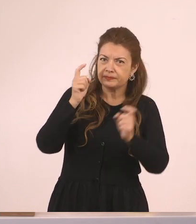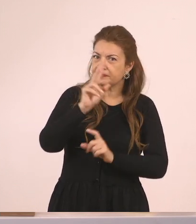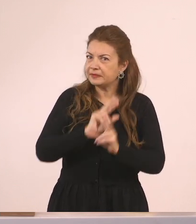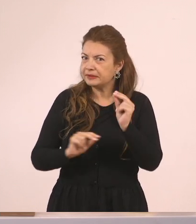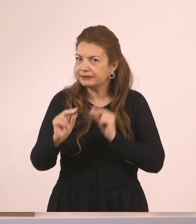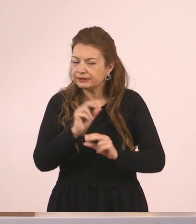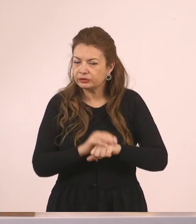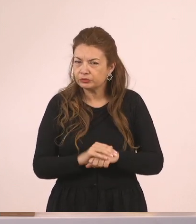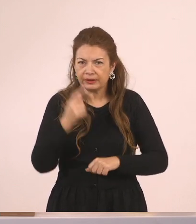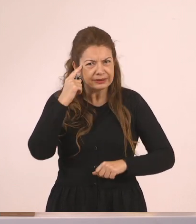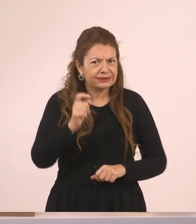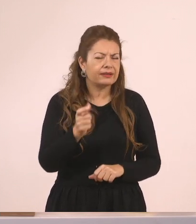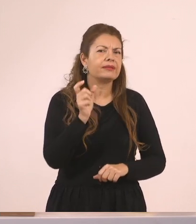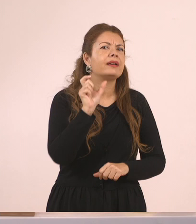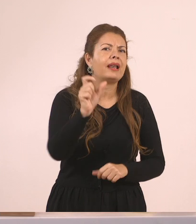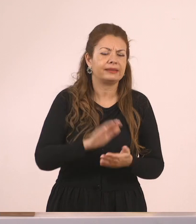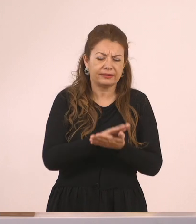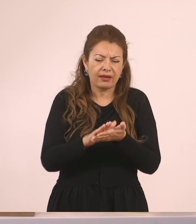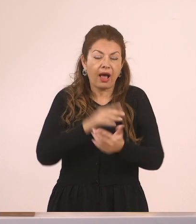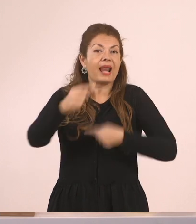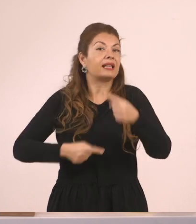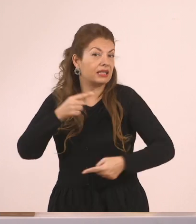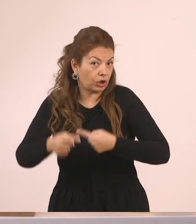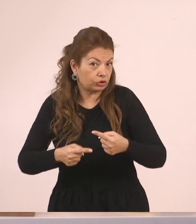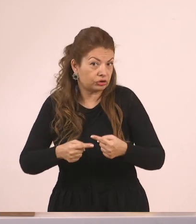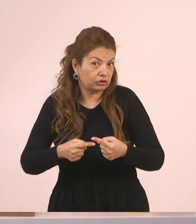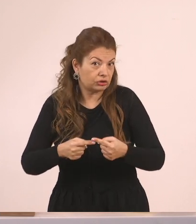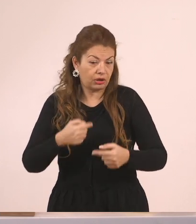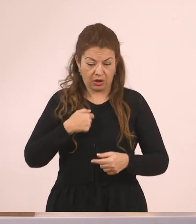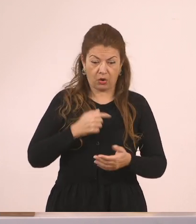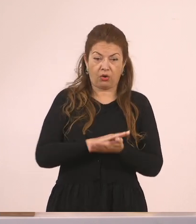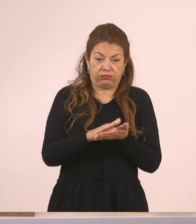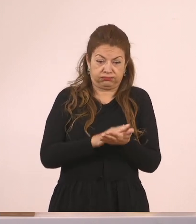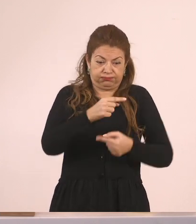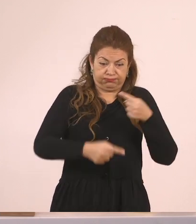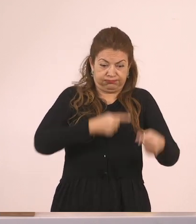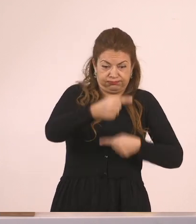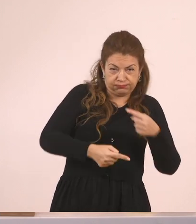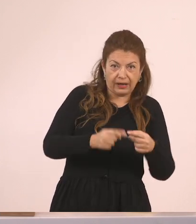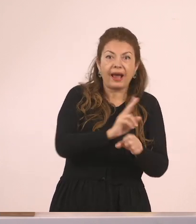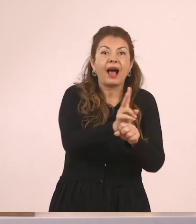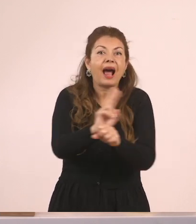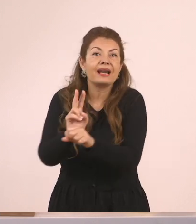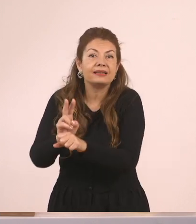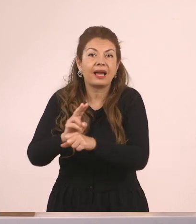Έχουμε ακούσει ξανά τη λεξούλα "ανακύκλωση", "ανακυκλώνομαι"; Τα χαρτιά ανακυκλώνονται.